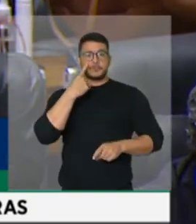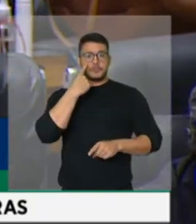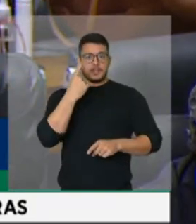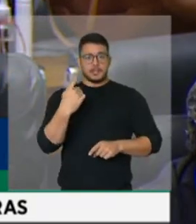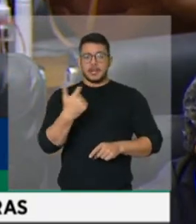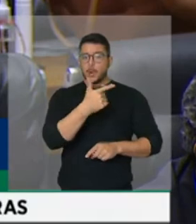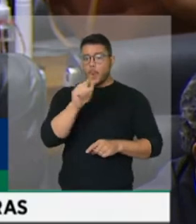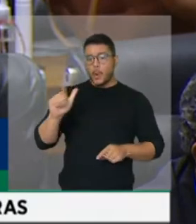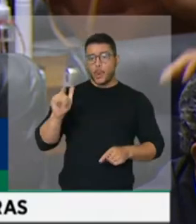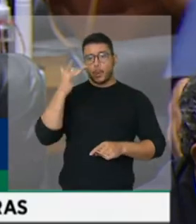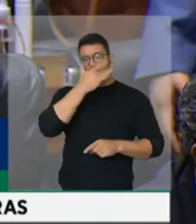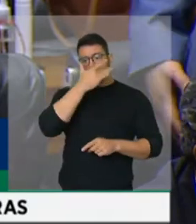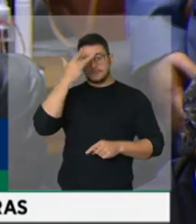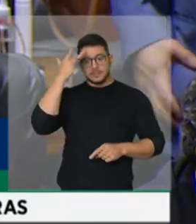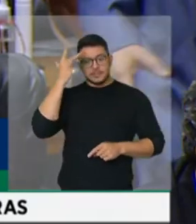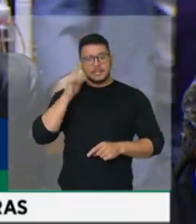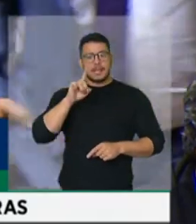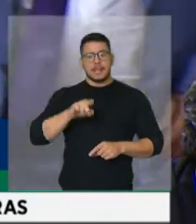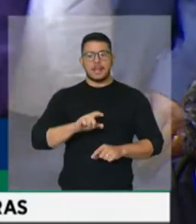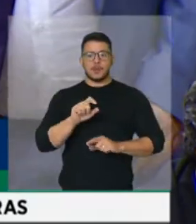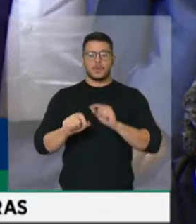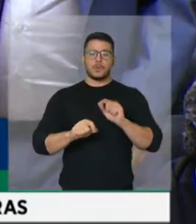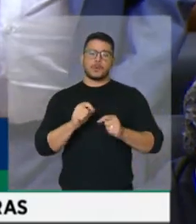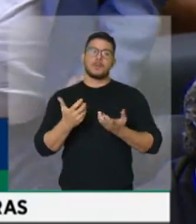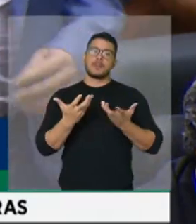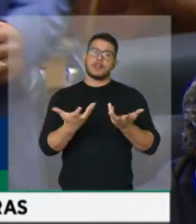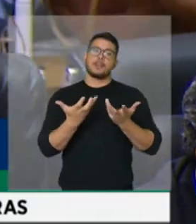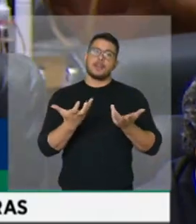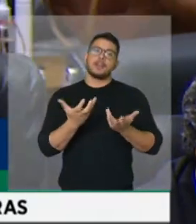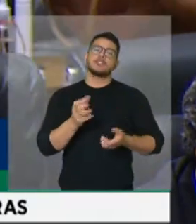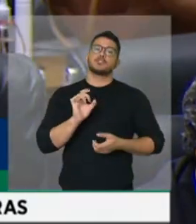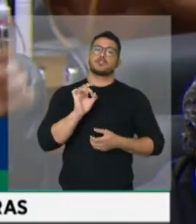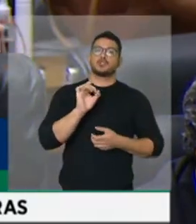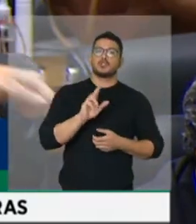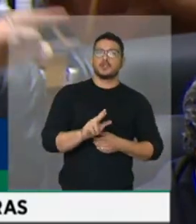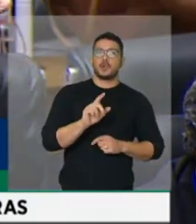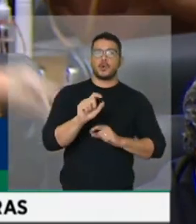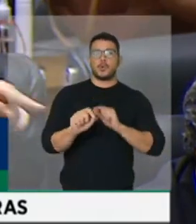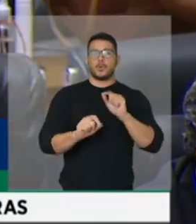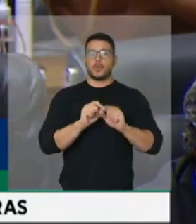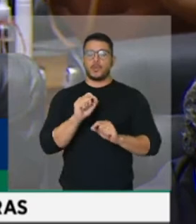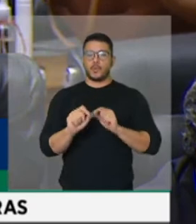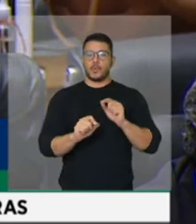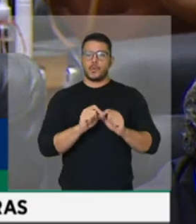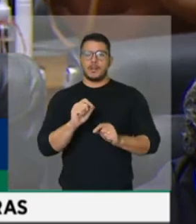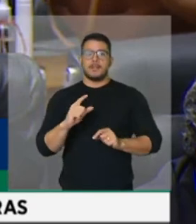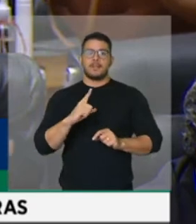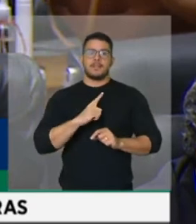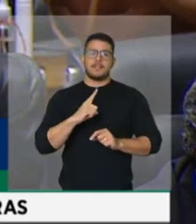PRIVADOS. E INTERESSES PRIVADOS DE GRANDES CONGLOMERADOS CAPITALISTAS COMO O CASO DO... INTERESSES... ENDEREÇADOS